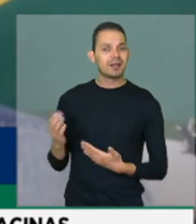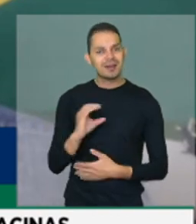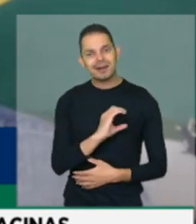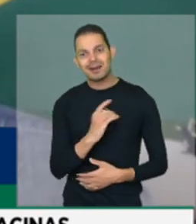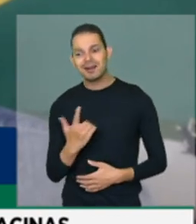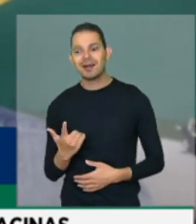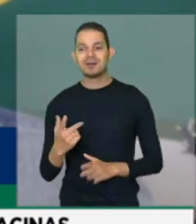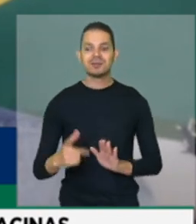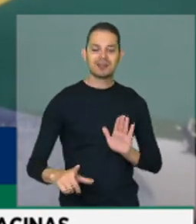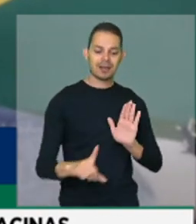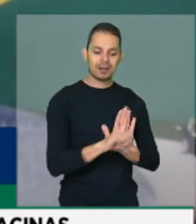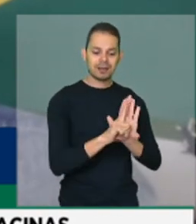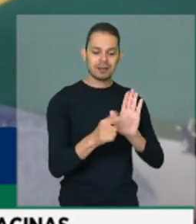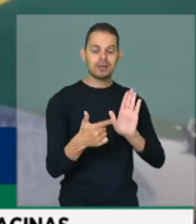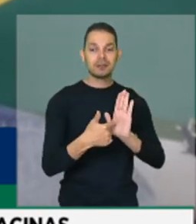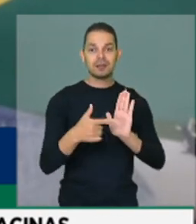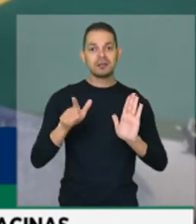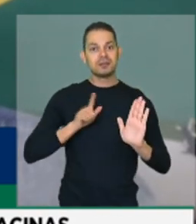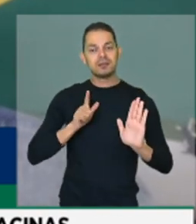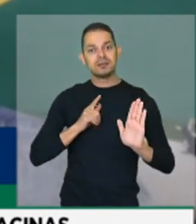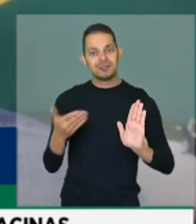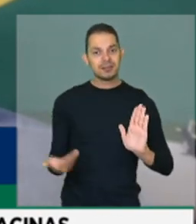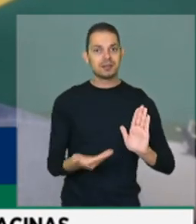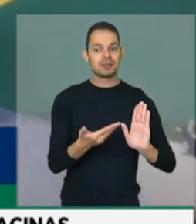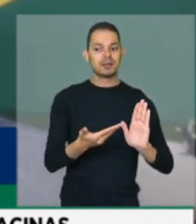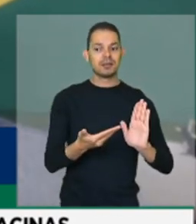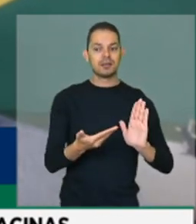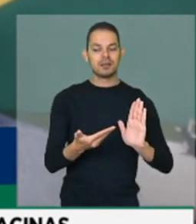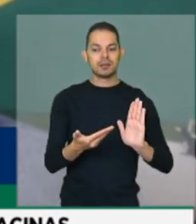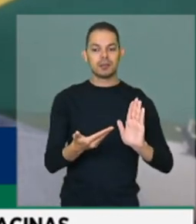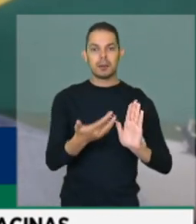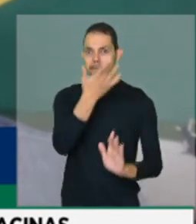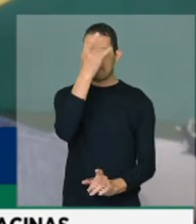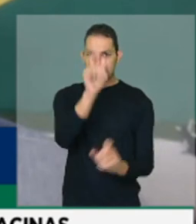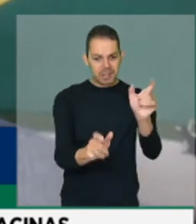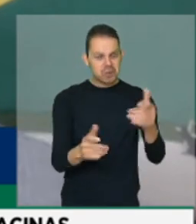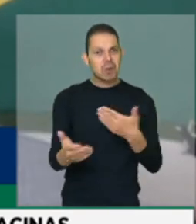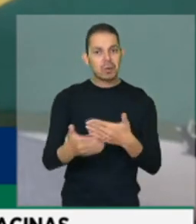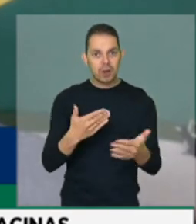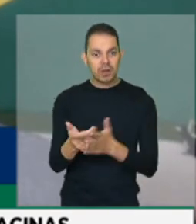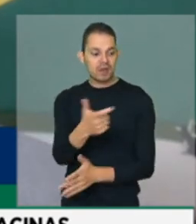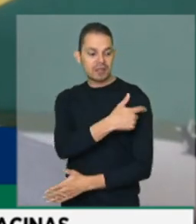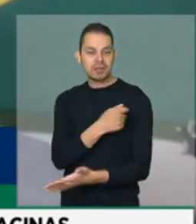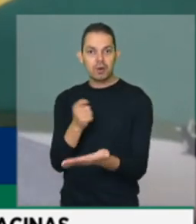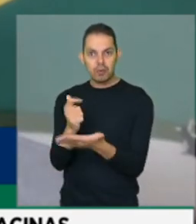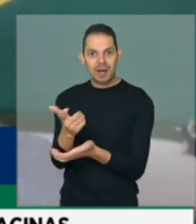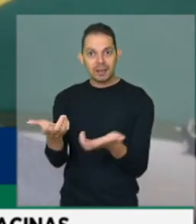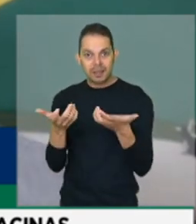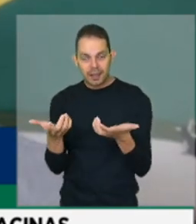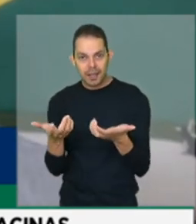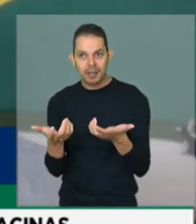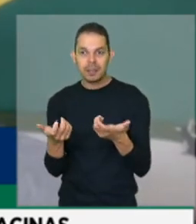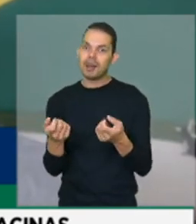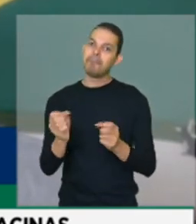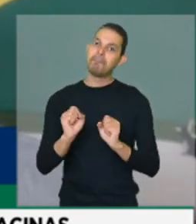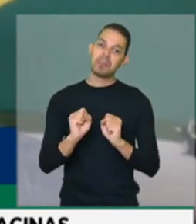MUITO ÓBVIA QUE ESTÁ NA LEI. É UMA COISA MUITO ÓBVIA QUE QUALQUER UM QUE QUEIRA COMPRAR UMA VACINA OU TERÁQUE SER UMA VACINA NOVA, ONDE O PRODUTO NÃO ESTÁ COMPROMETIDO COM